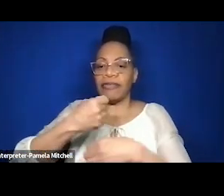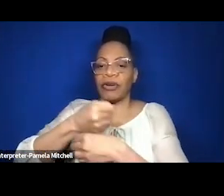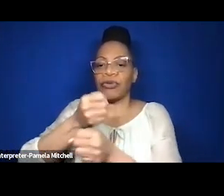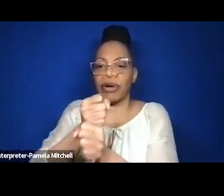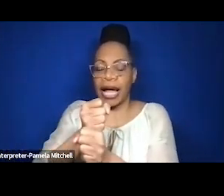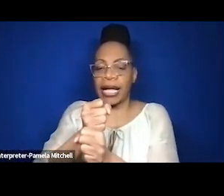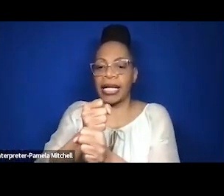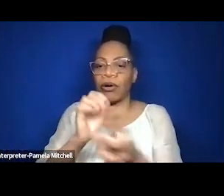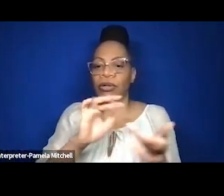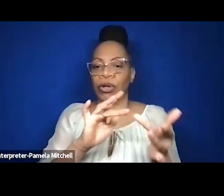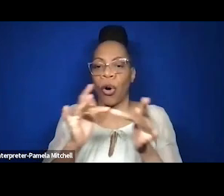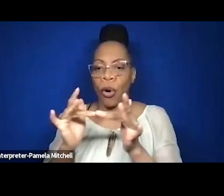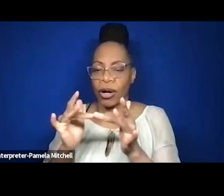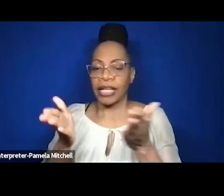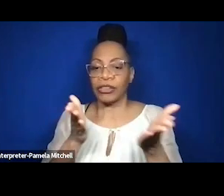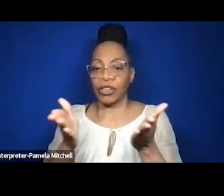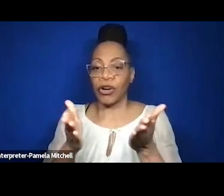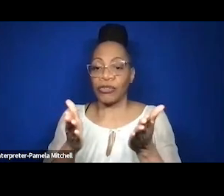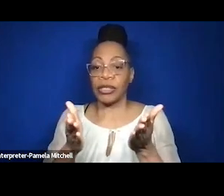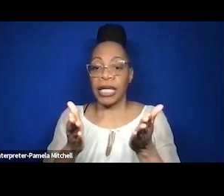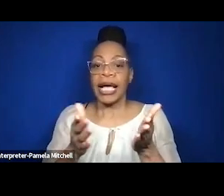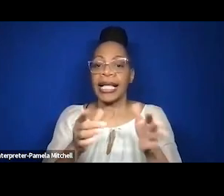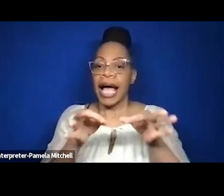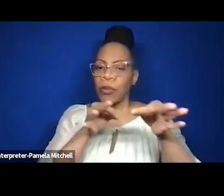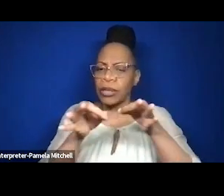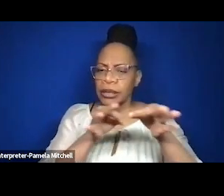a distinguir algunas de esas diferencias y capacidades de acceso allí.